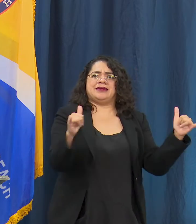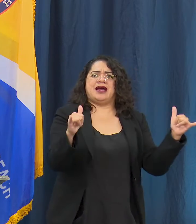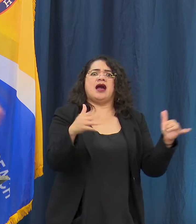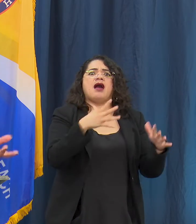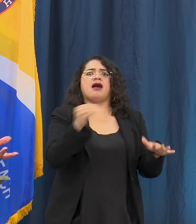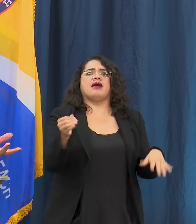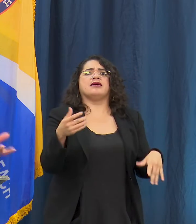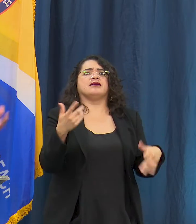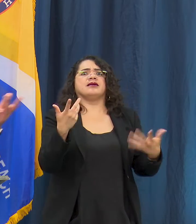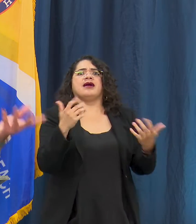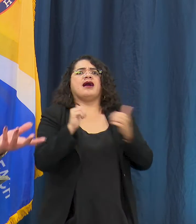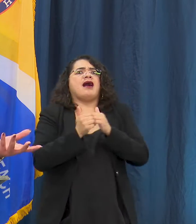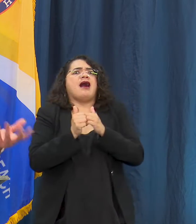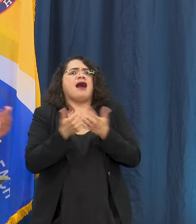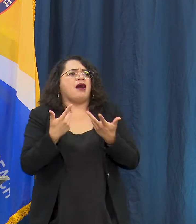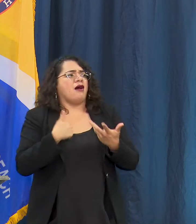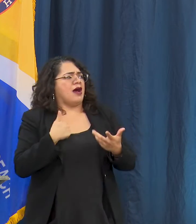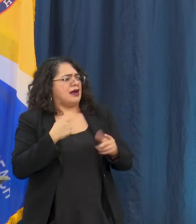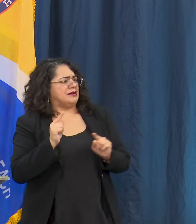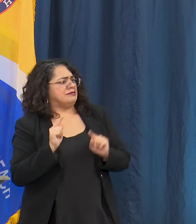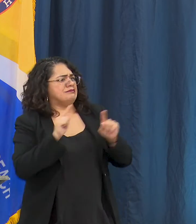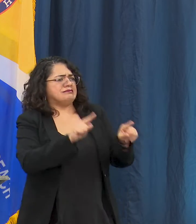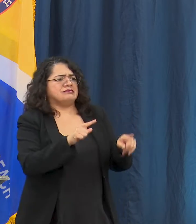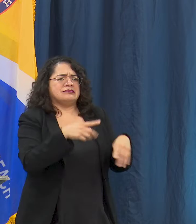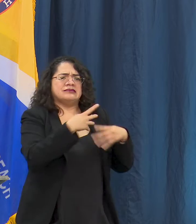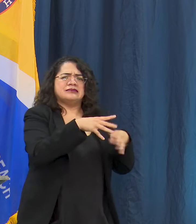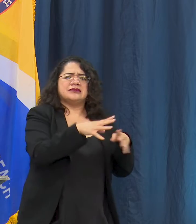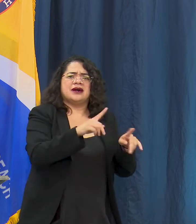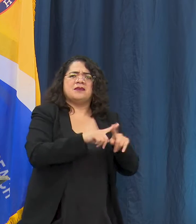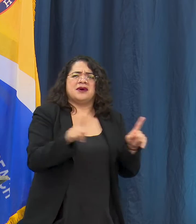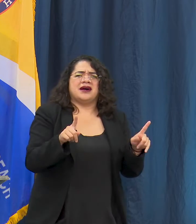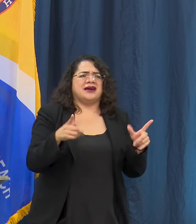es que podemos salir Adem on star y no podemos tener una reunión no algunas